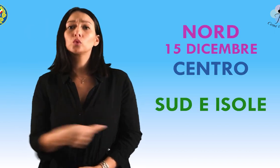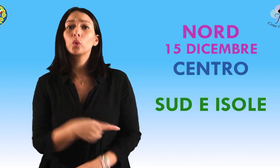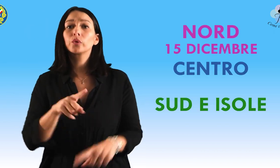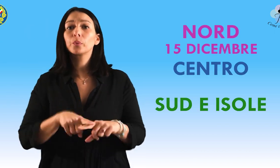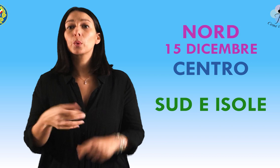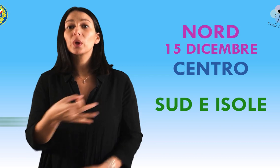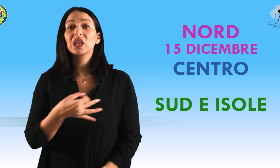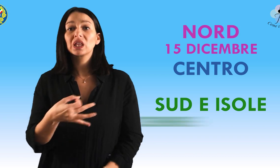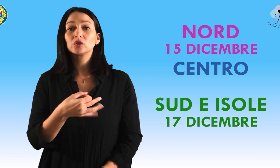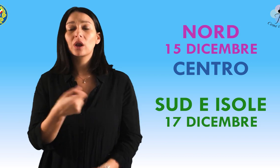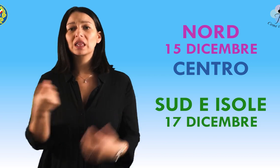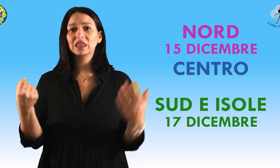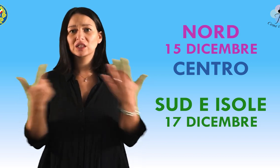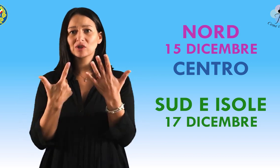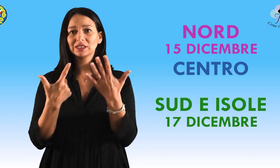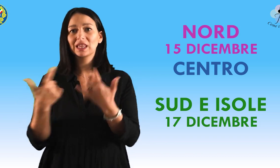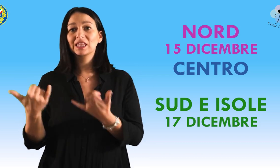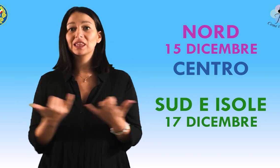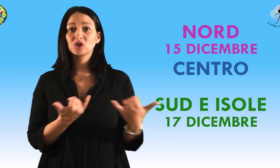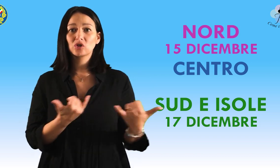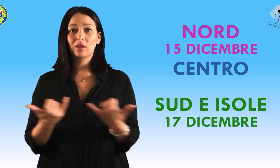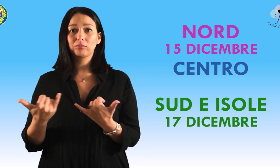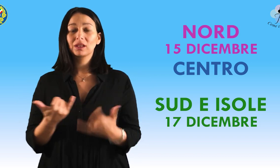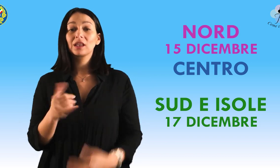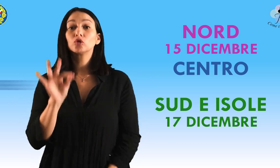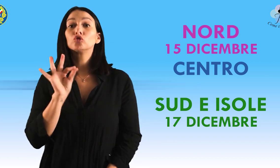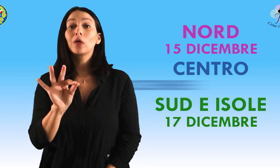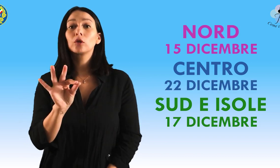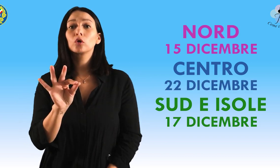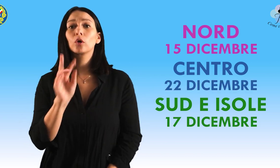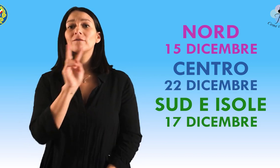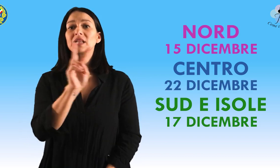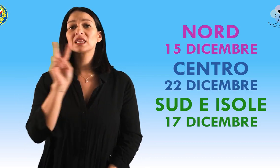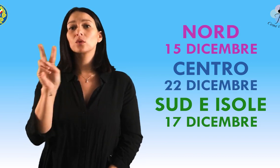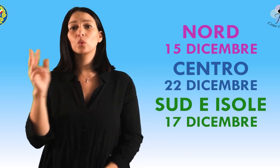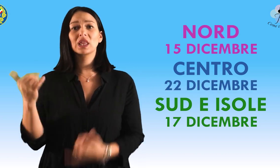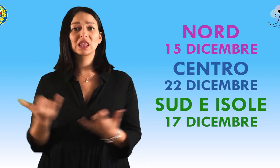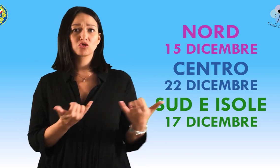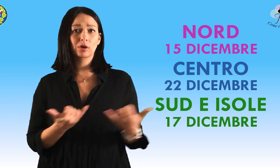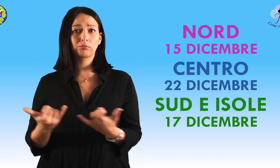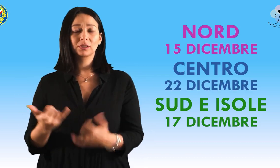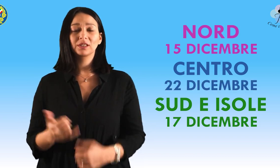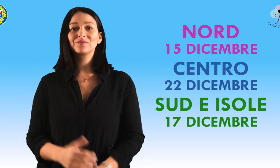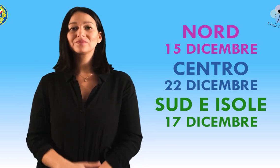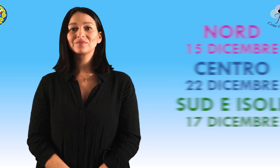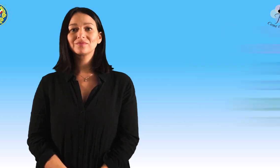Venerdì 17 dicembre per il sud e isole. Mercoledì 22 dicembre per il centro.